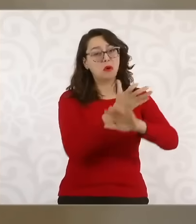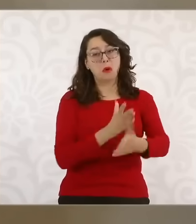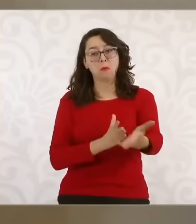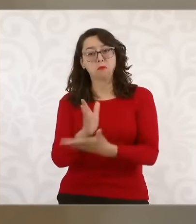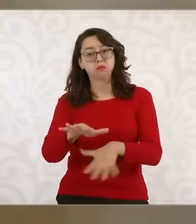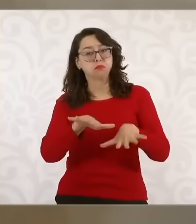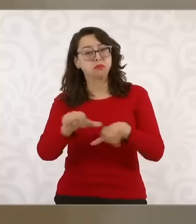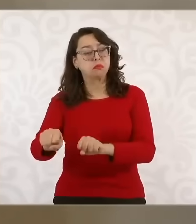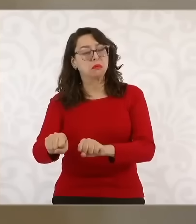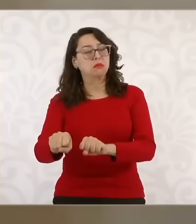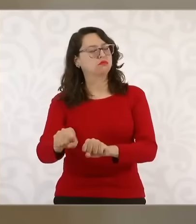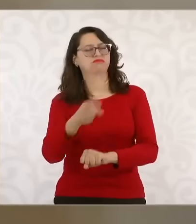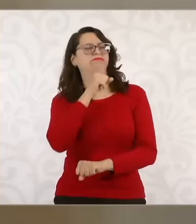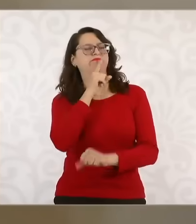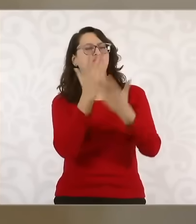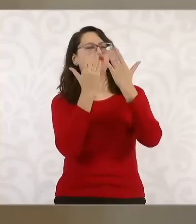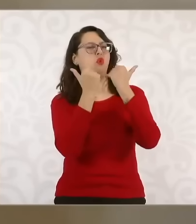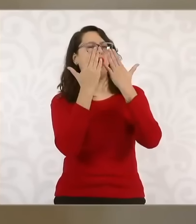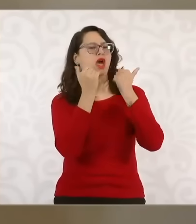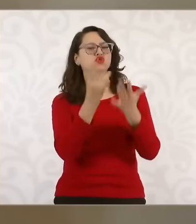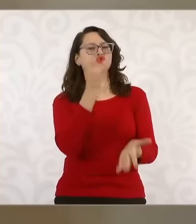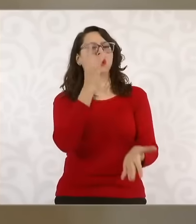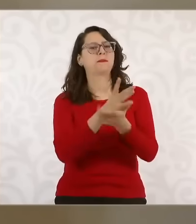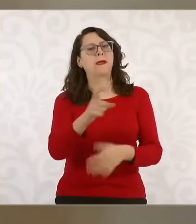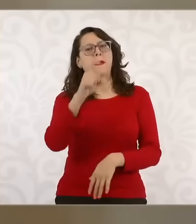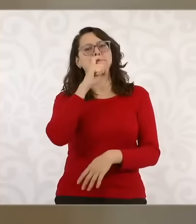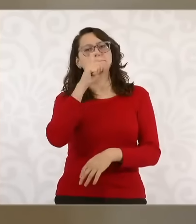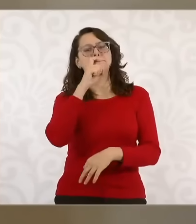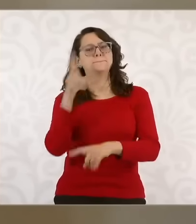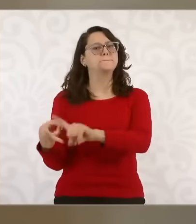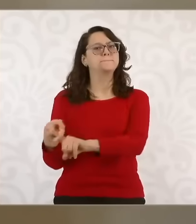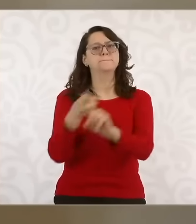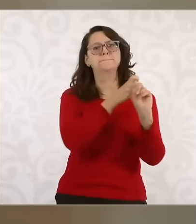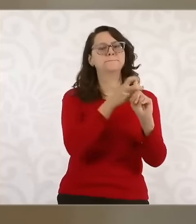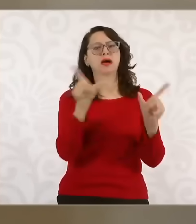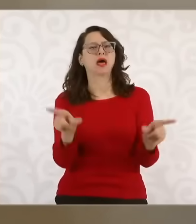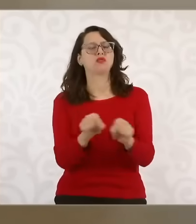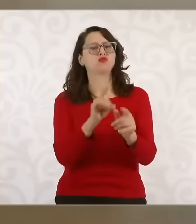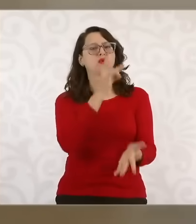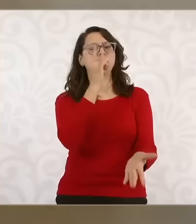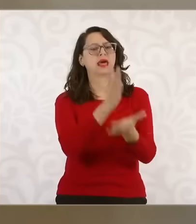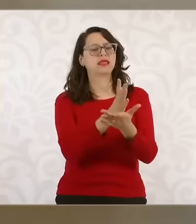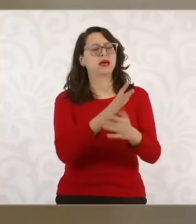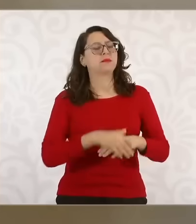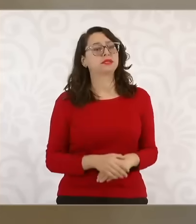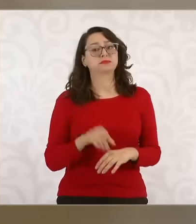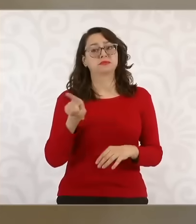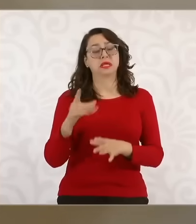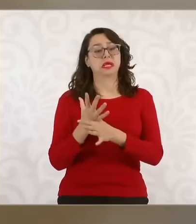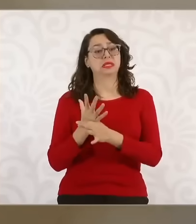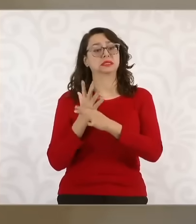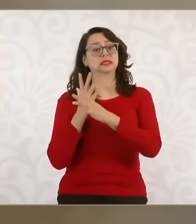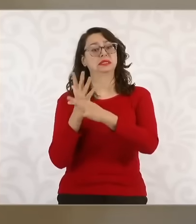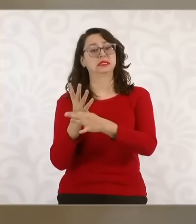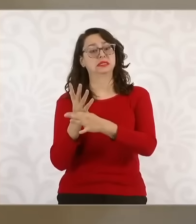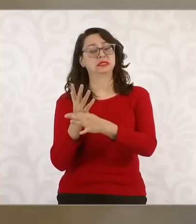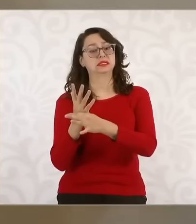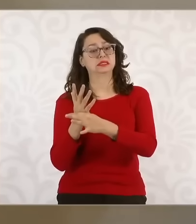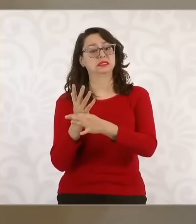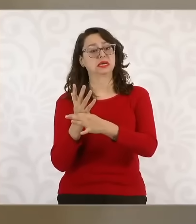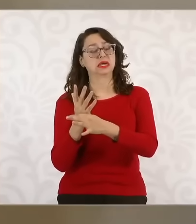Maduro, dice él. Eh, desde el Excelor calificó como hipócrita caradura e incluso gagá la postura